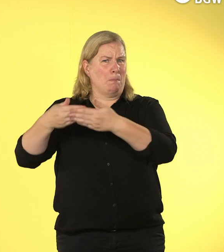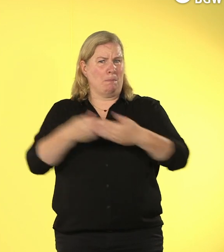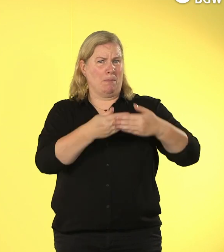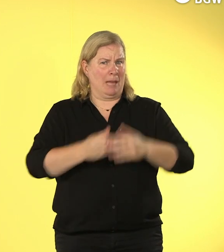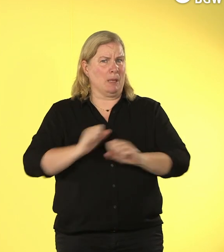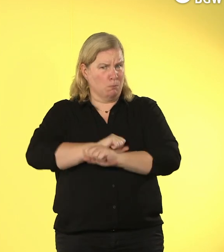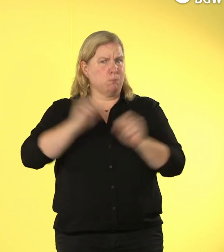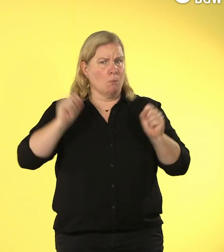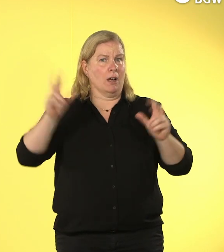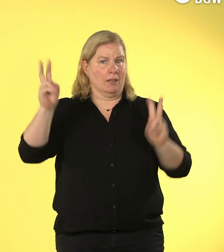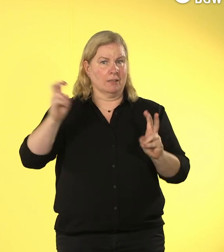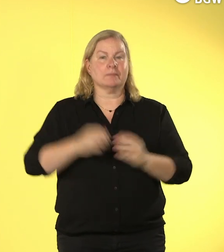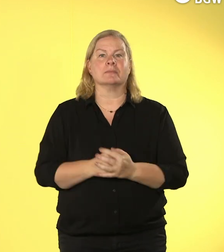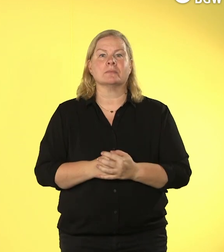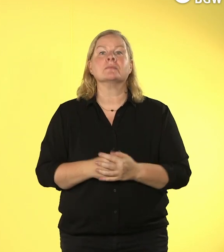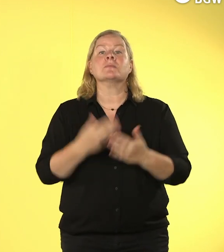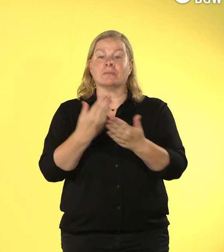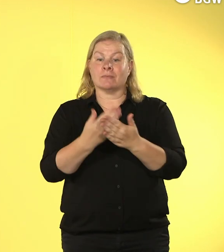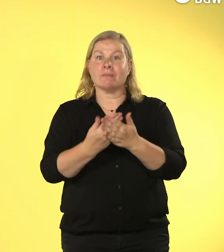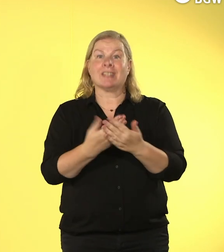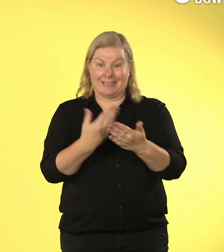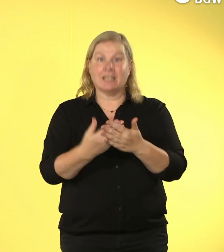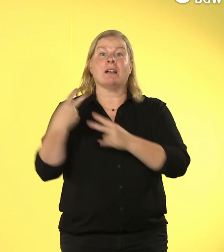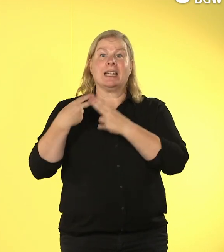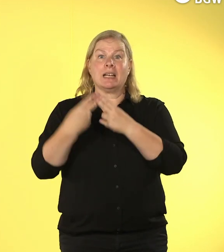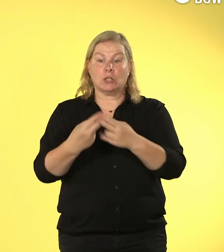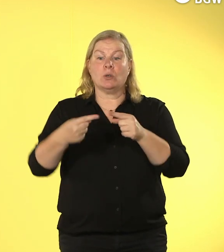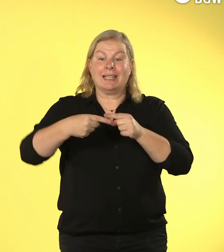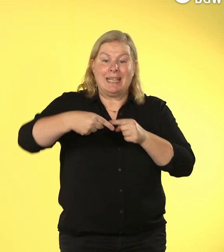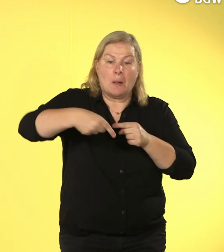die die nächsten fünf bis zehn Jahre in Rente gehen werden.